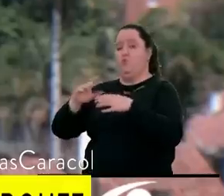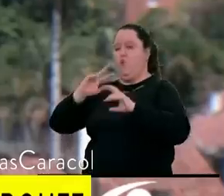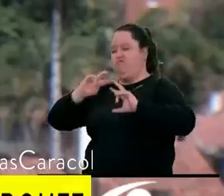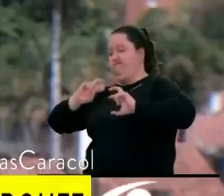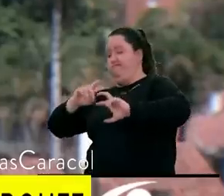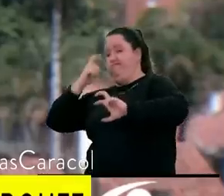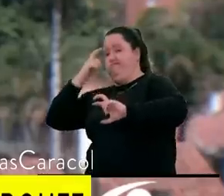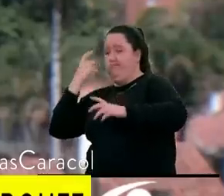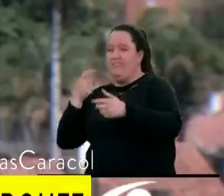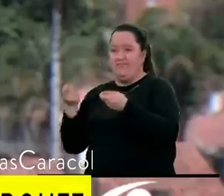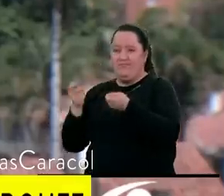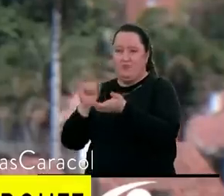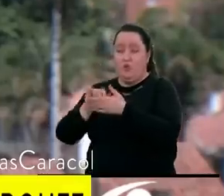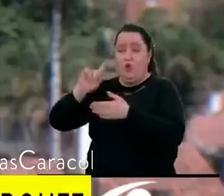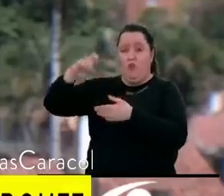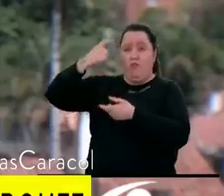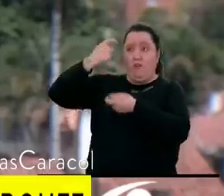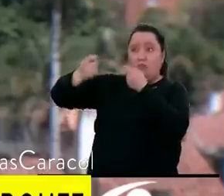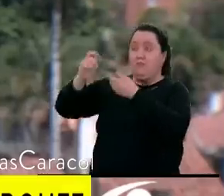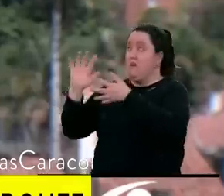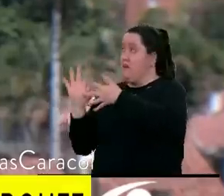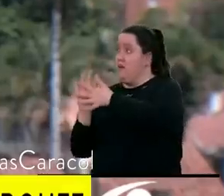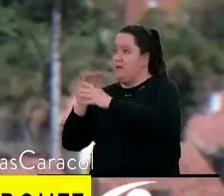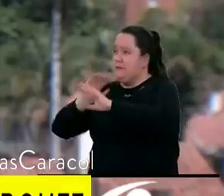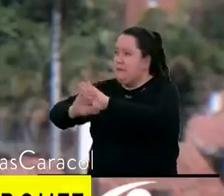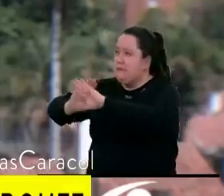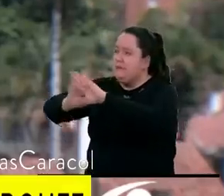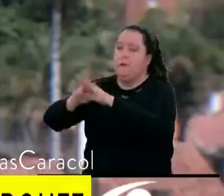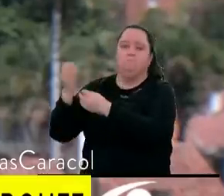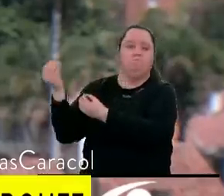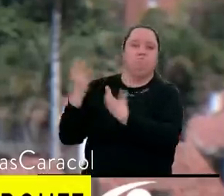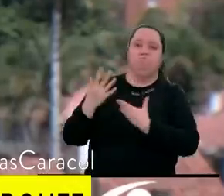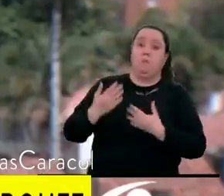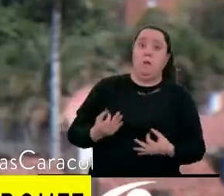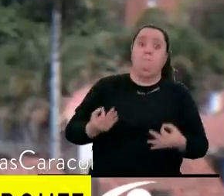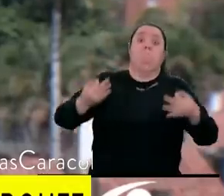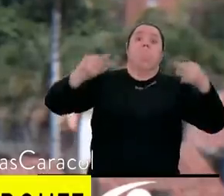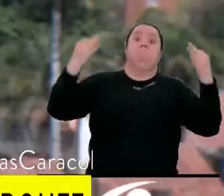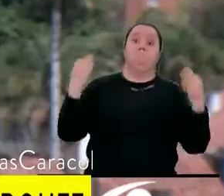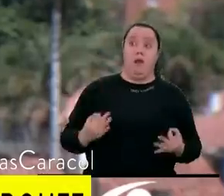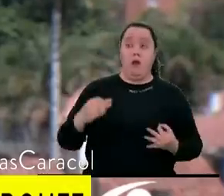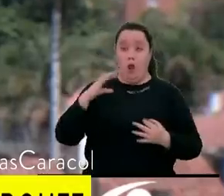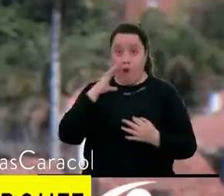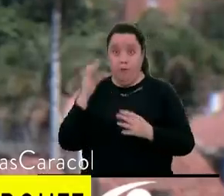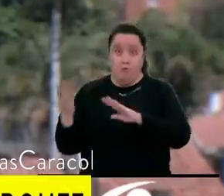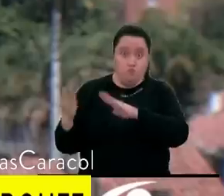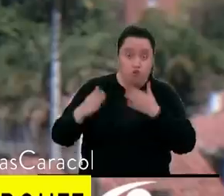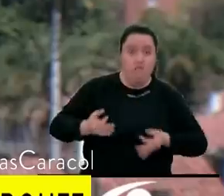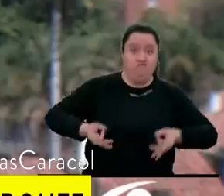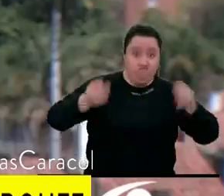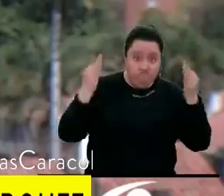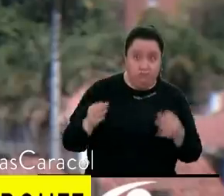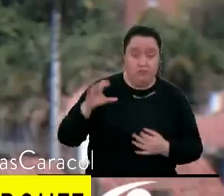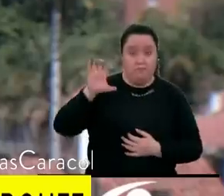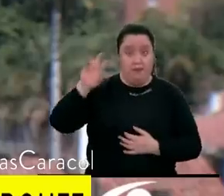consultado constantemente con